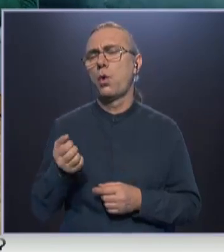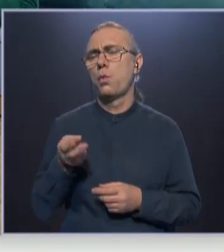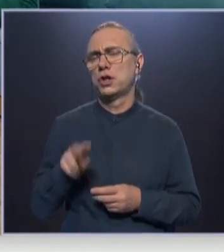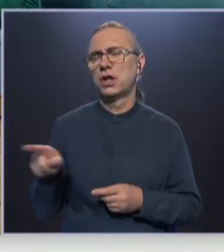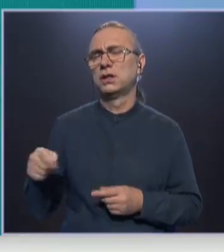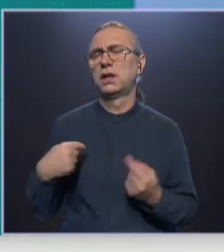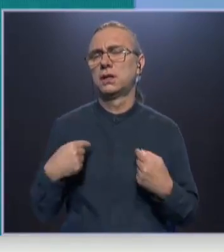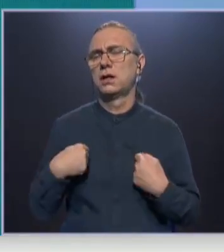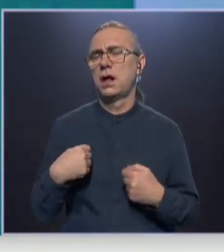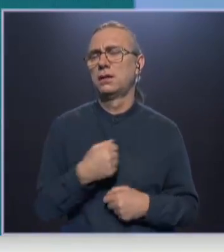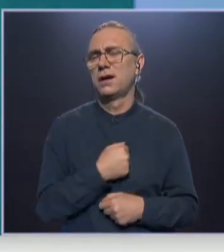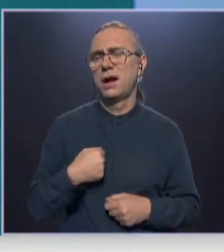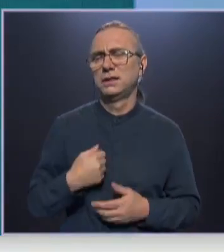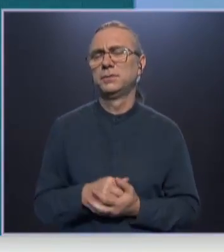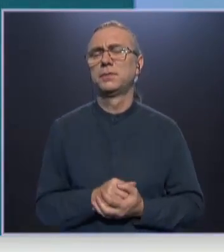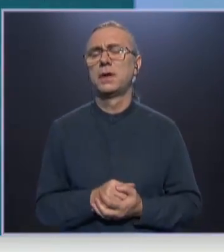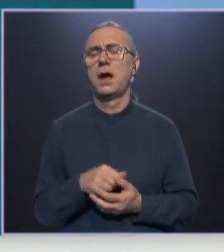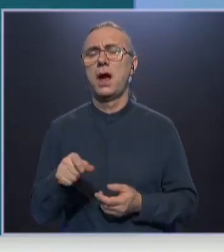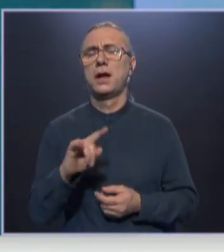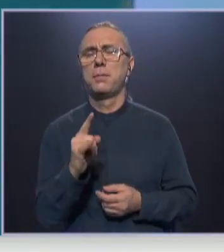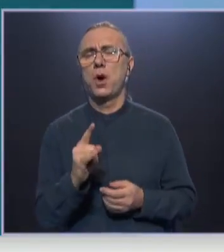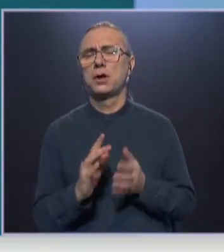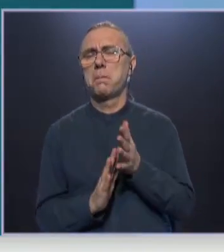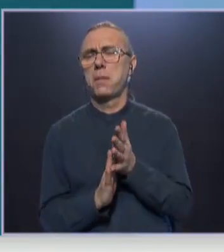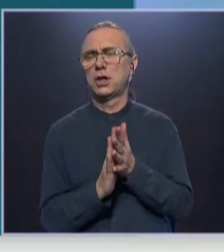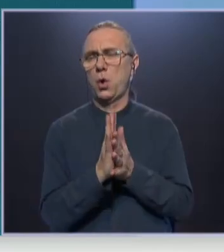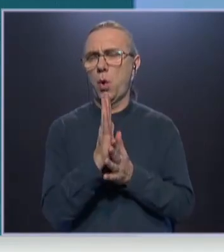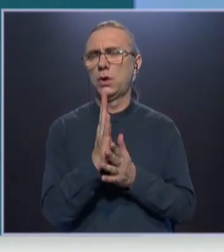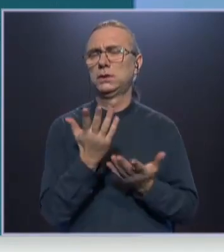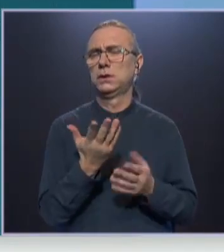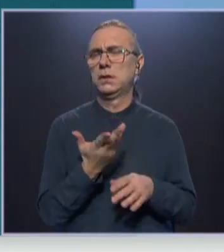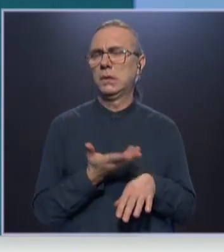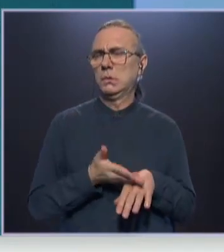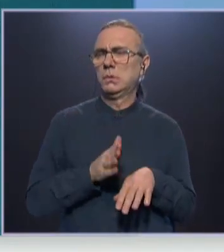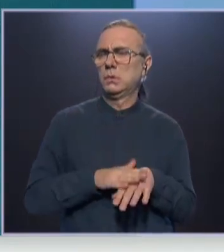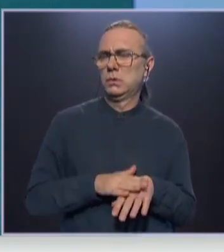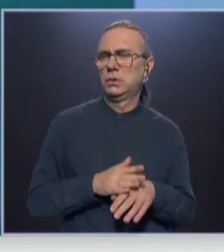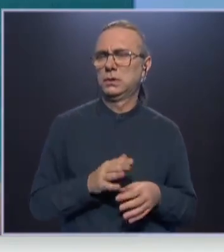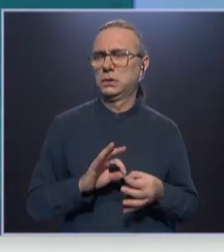судьбой не очень тяжело временами кажется что я больше не выдержу Где найти силы и терпение Конечно